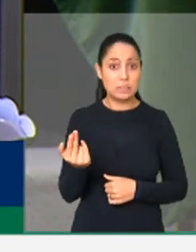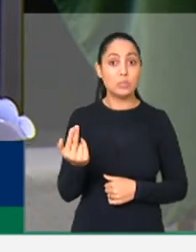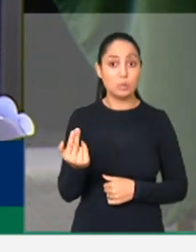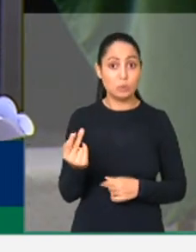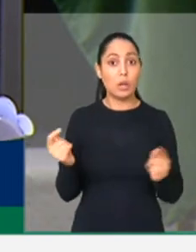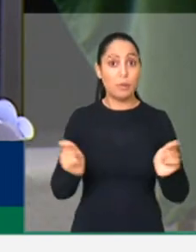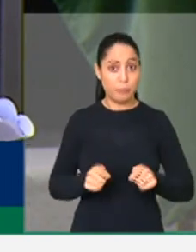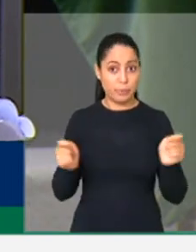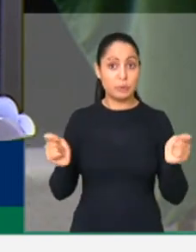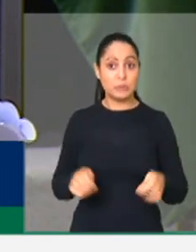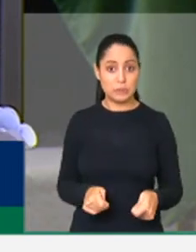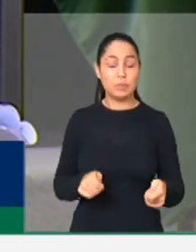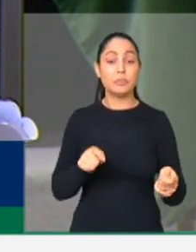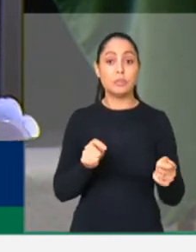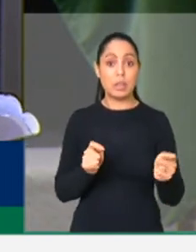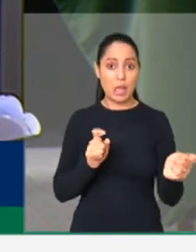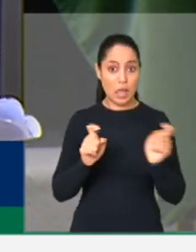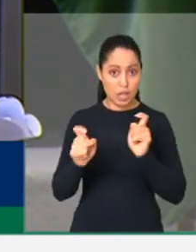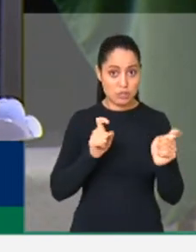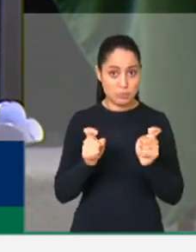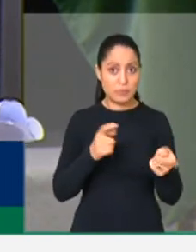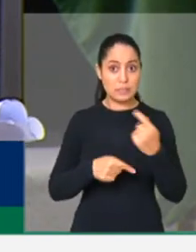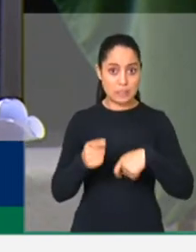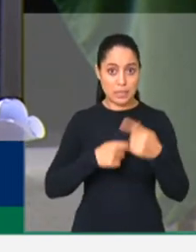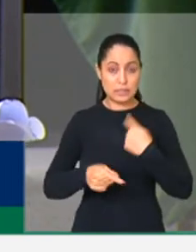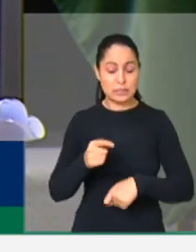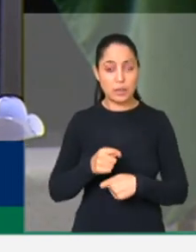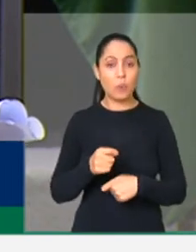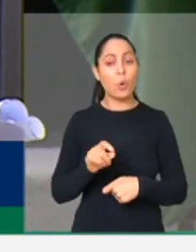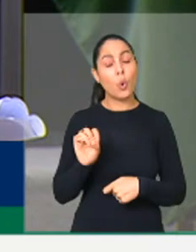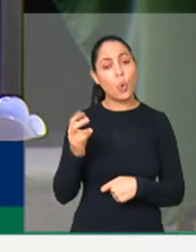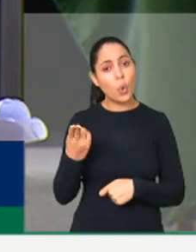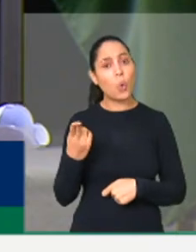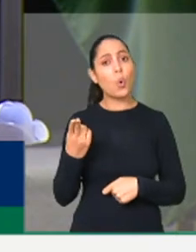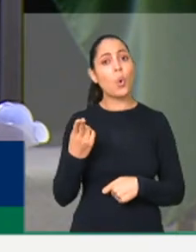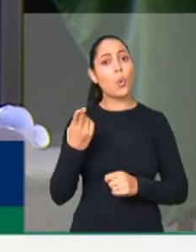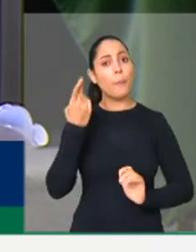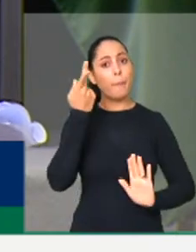AUXILIANDO NO AJUSTE DAS CONTAS PÚBLICAS. ADEMAIS